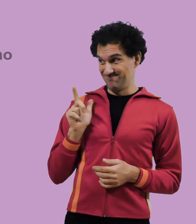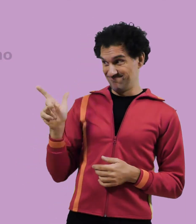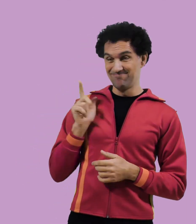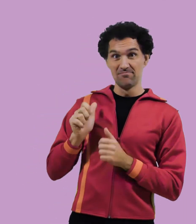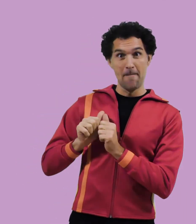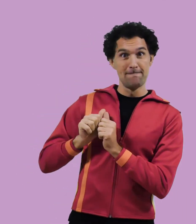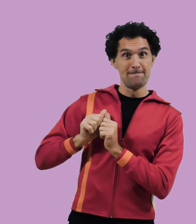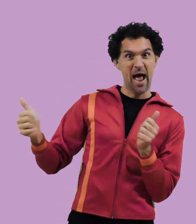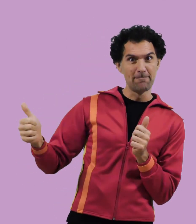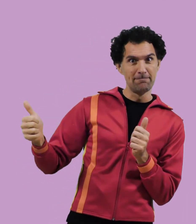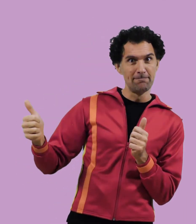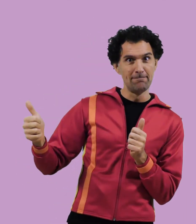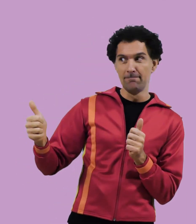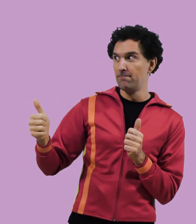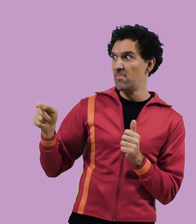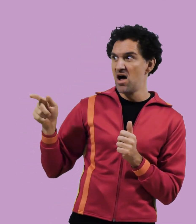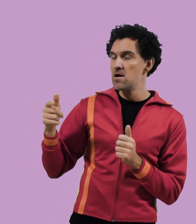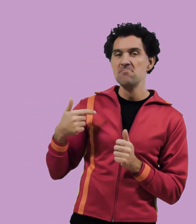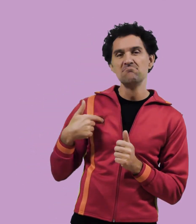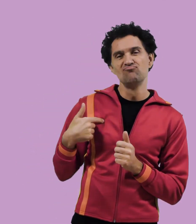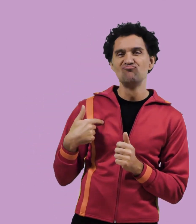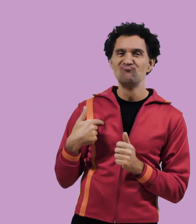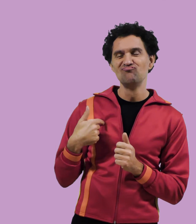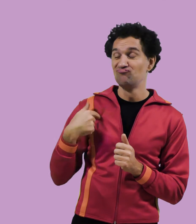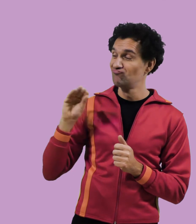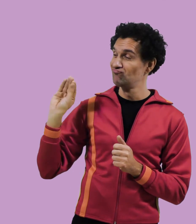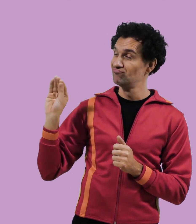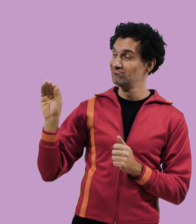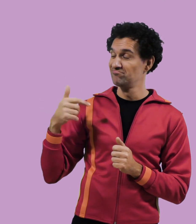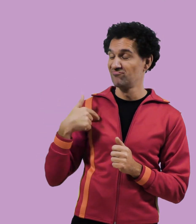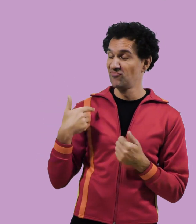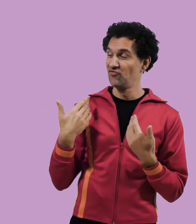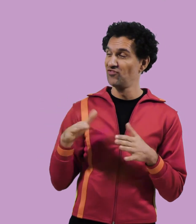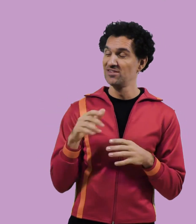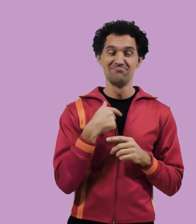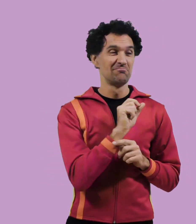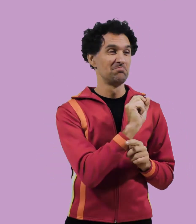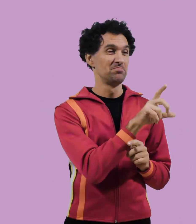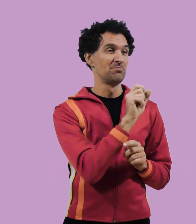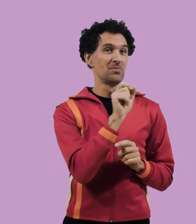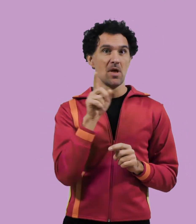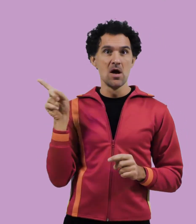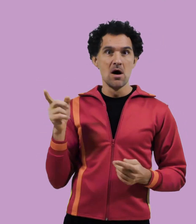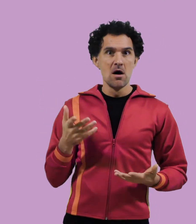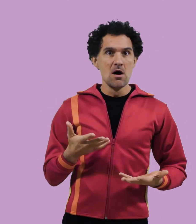Wenn eine Beziehung auseinander geht, man sich trennt, und ich dann von meinem_r Ex-Partner_in sexuelle Fotos verbreite.